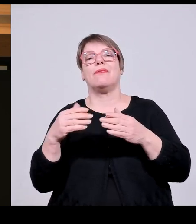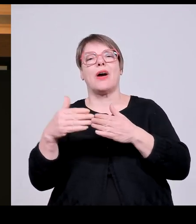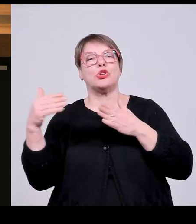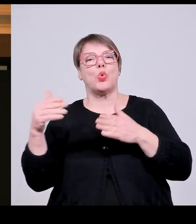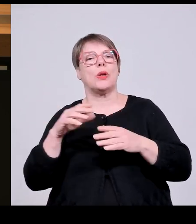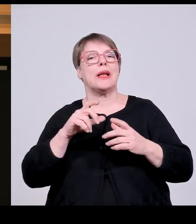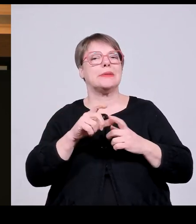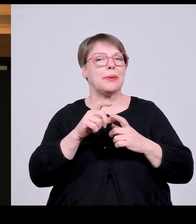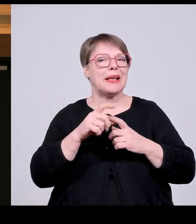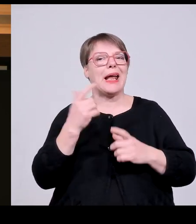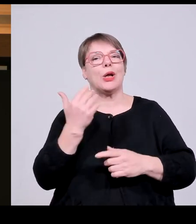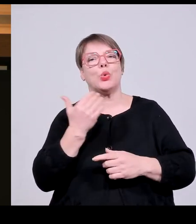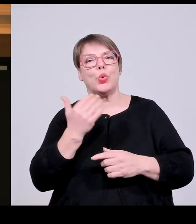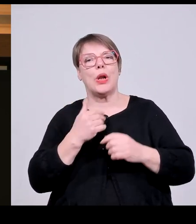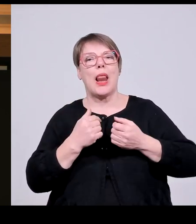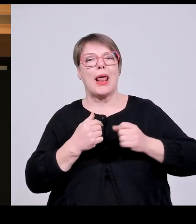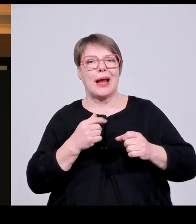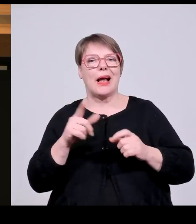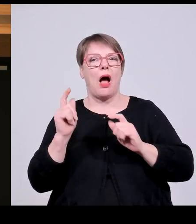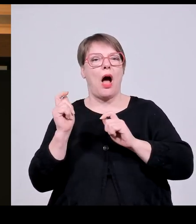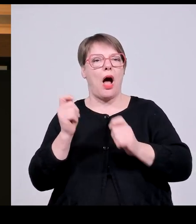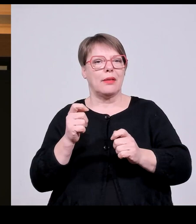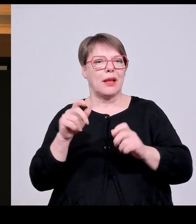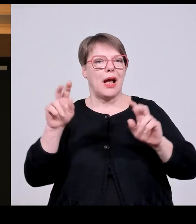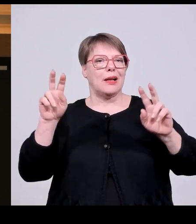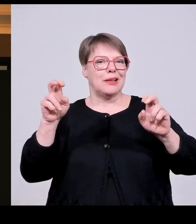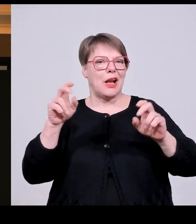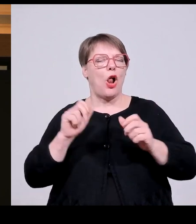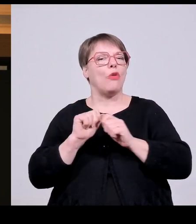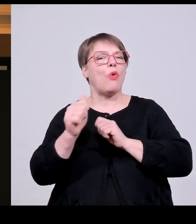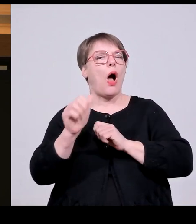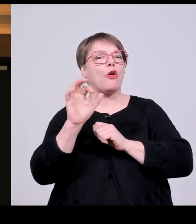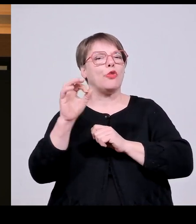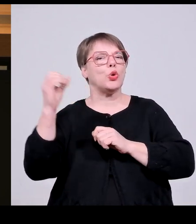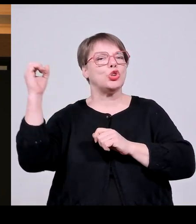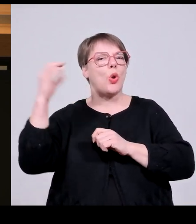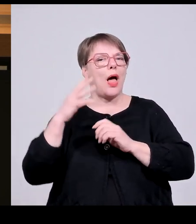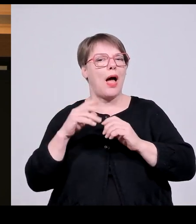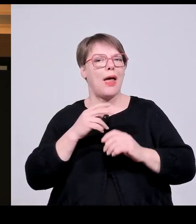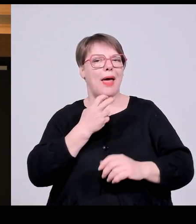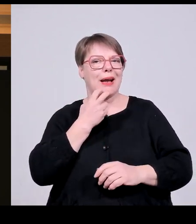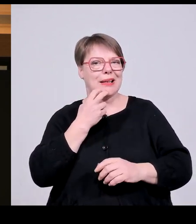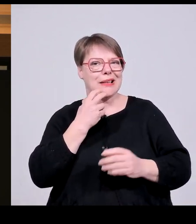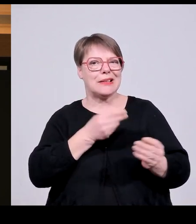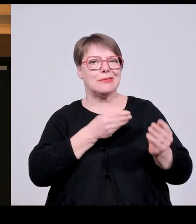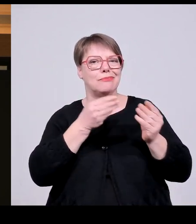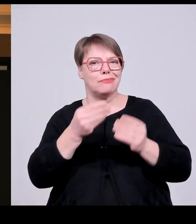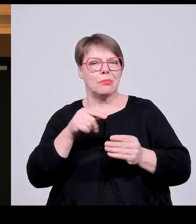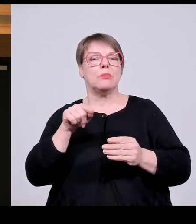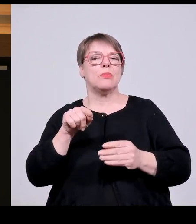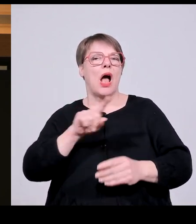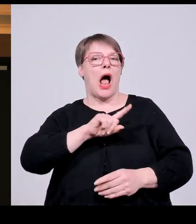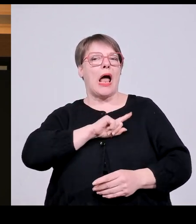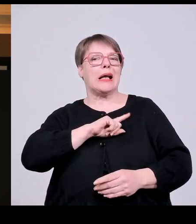erkannt haben von Energie Infrastruktur. Jetzt muss dieser Punkt bloß noch ankommen beim Senat, dass auch das endlich